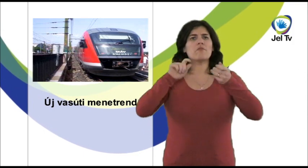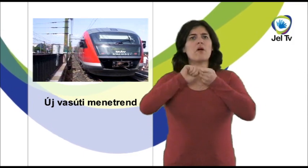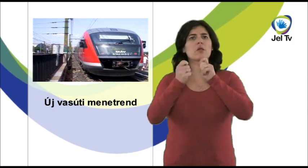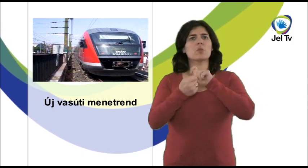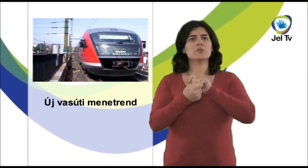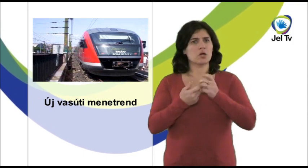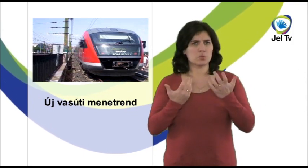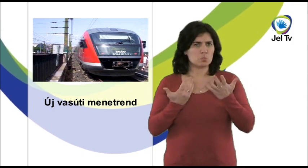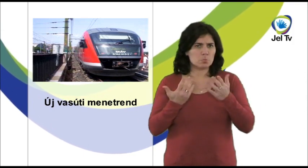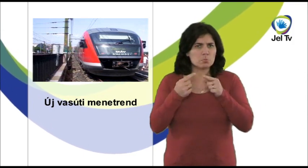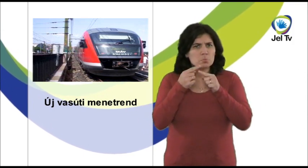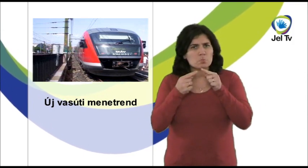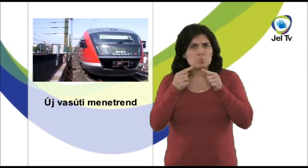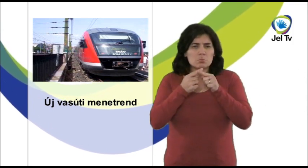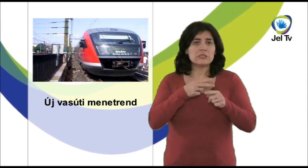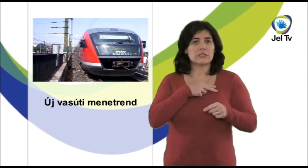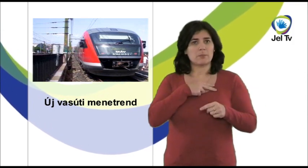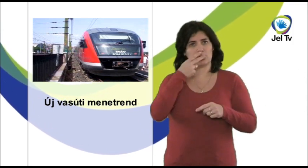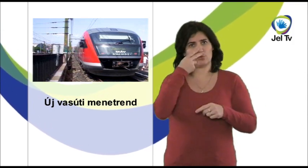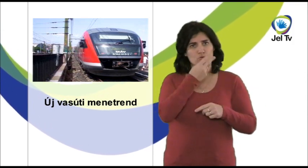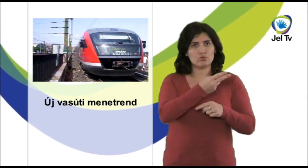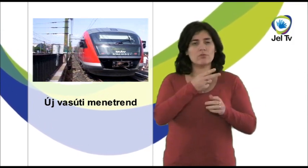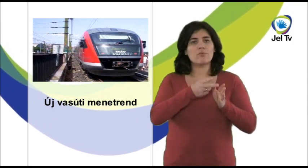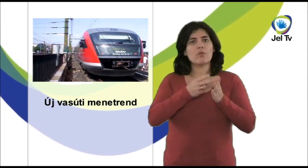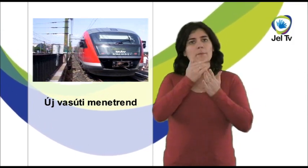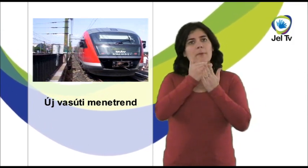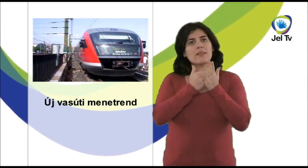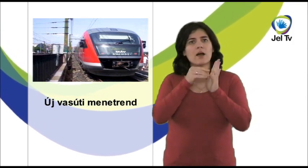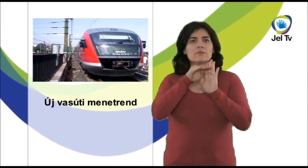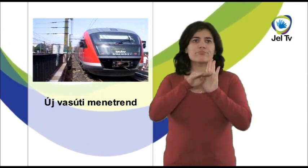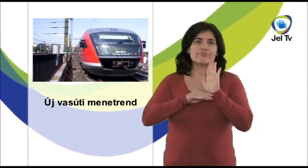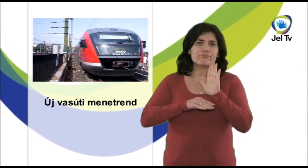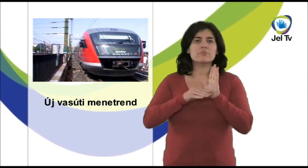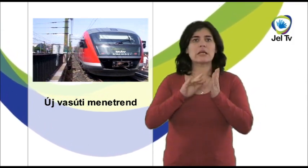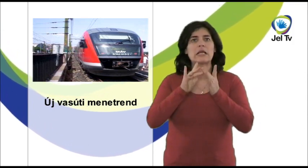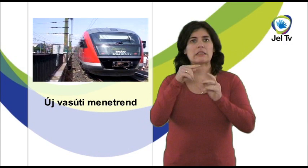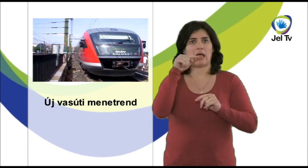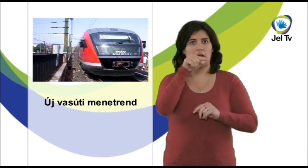Nagy változás nincs, csak aprók, érdemes megnézni a vonatok menetrendjét az Interneten.